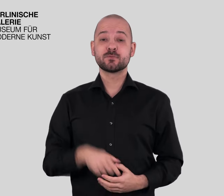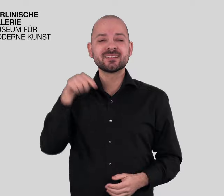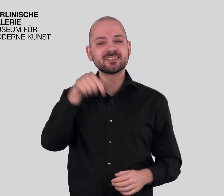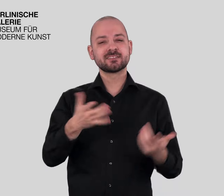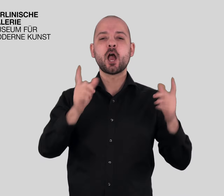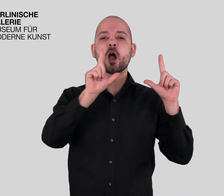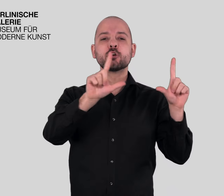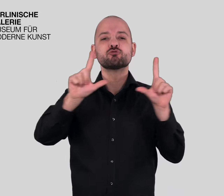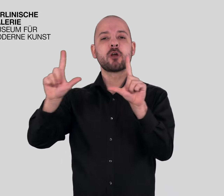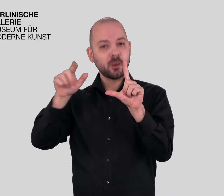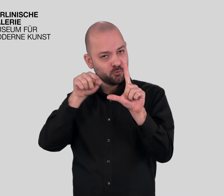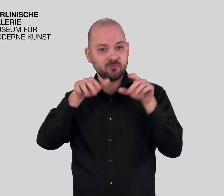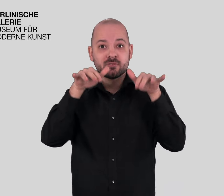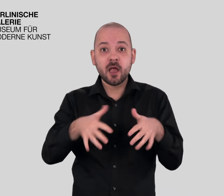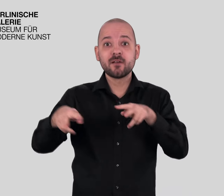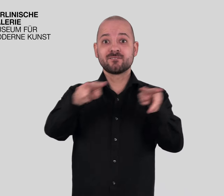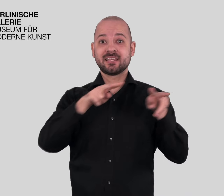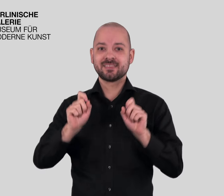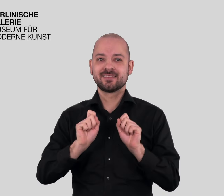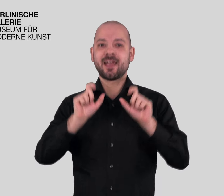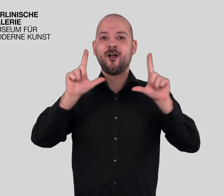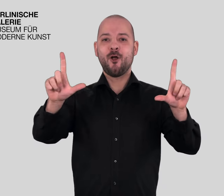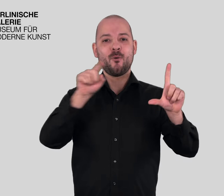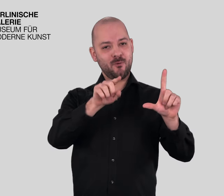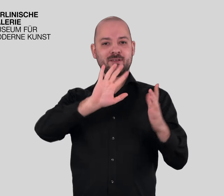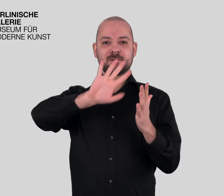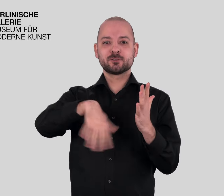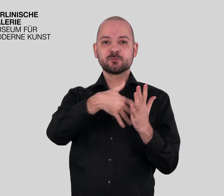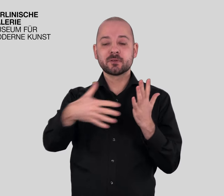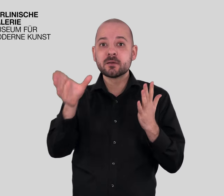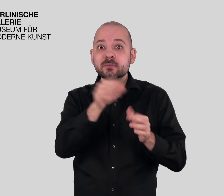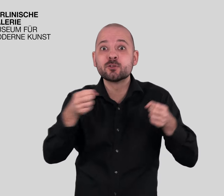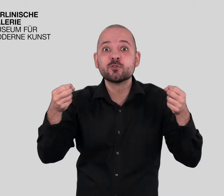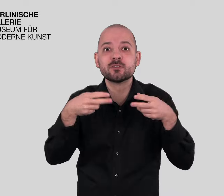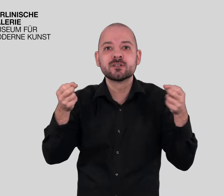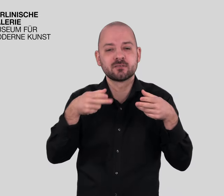In der Ausstellung gibt es ein Video in Gebärdensprache mit Untertiteln